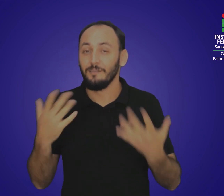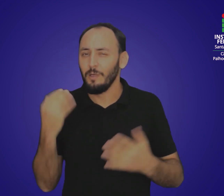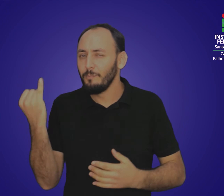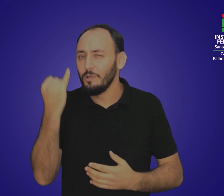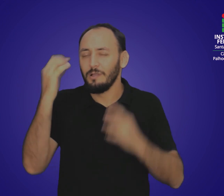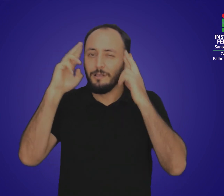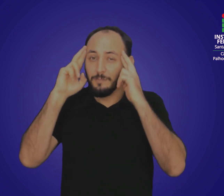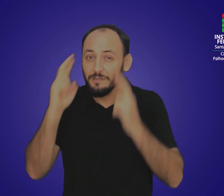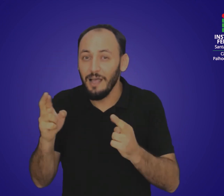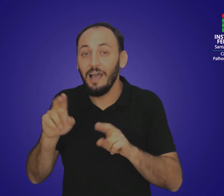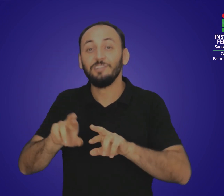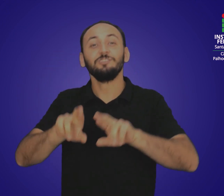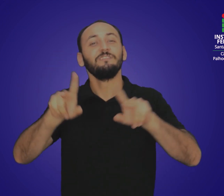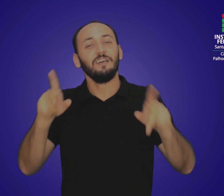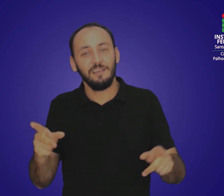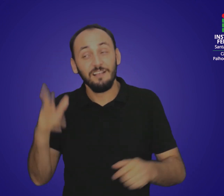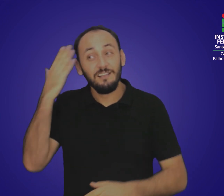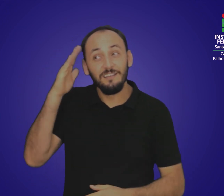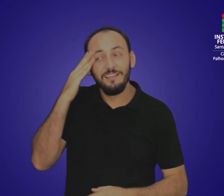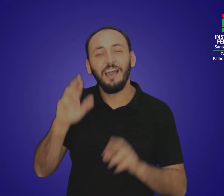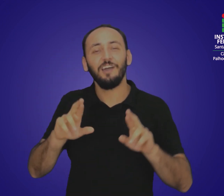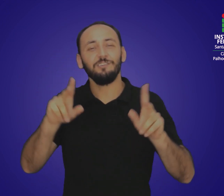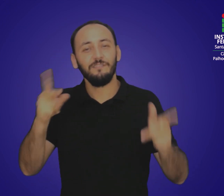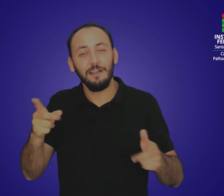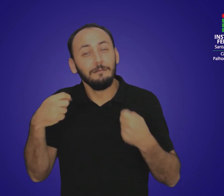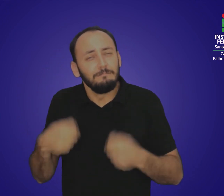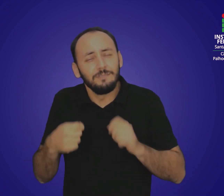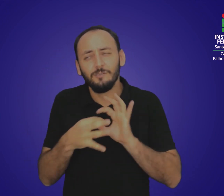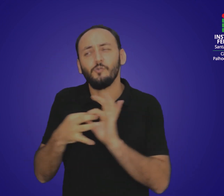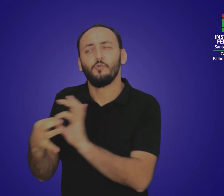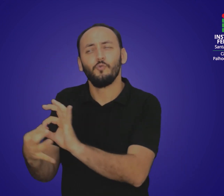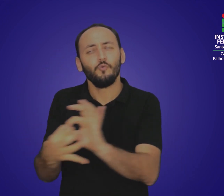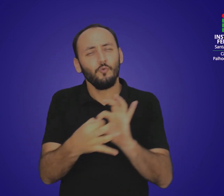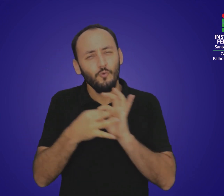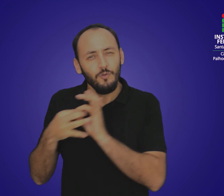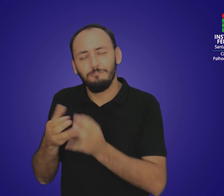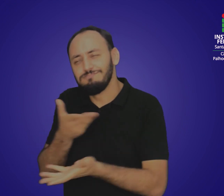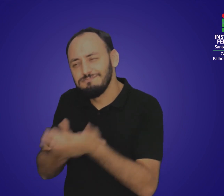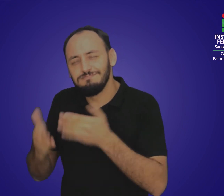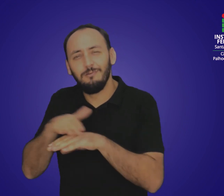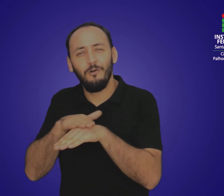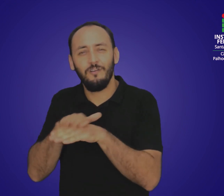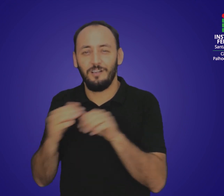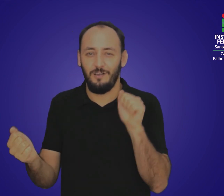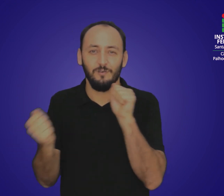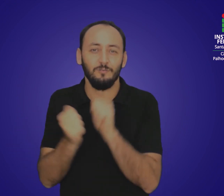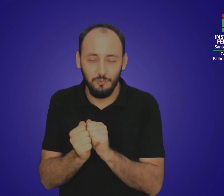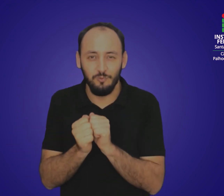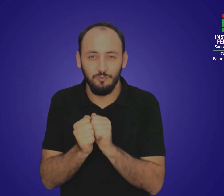e como é importante respeitar as diferenças e compreendê-las para estreitar os laços.